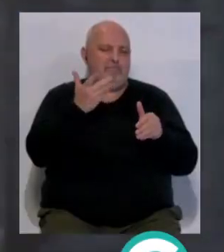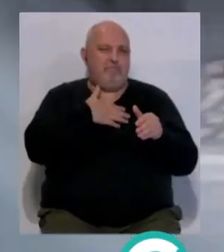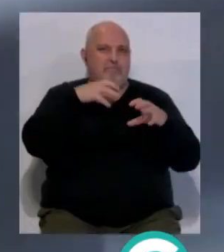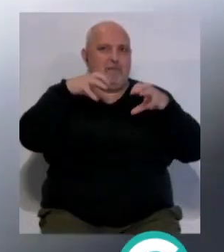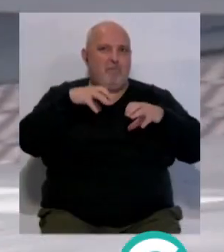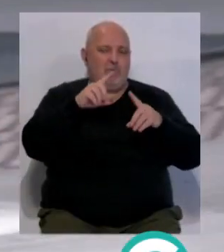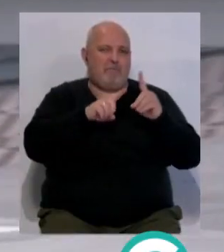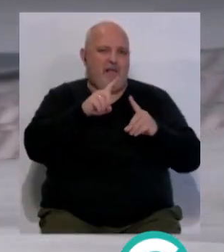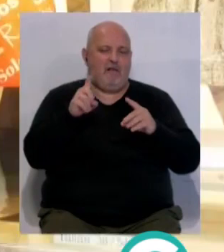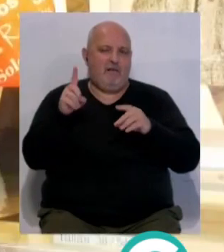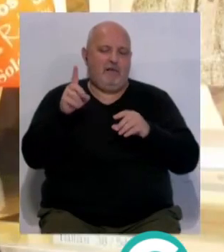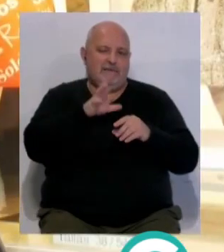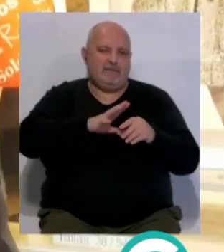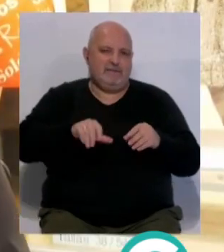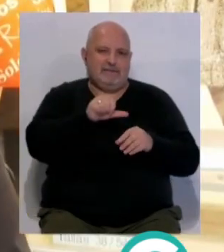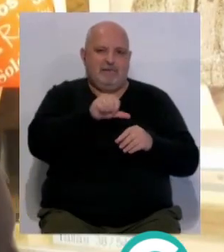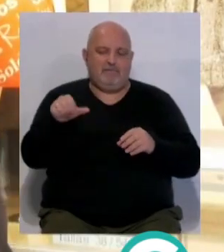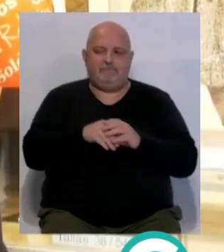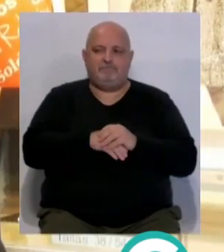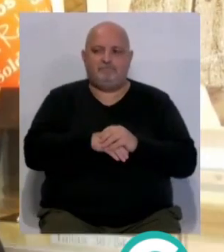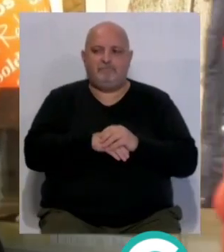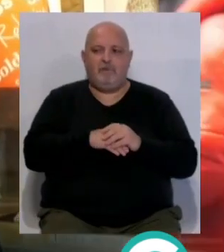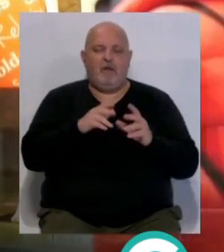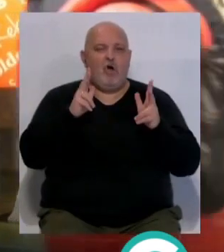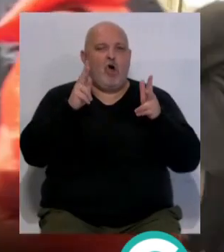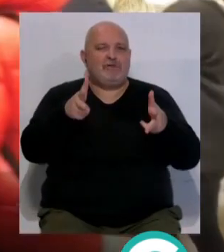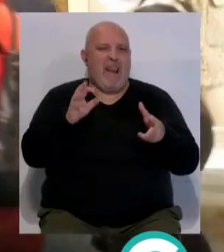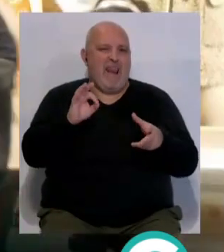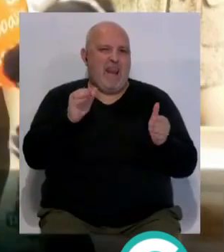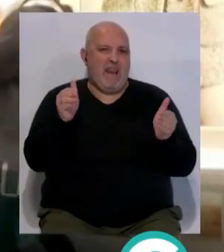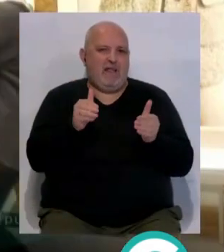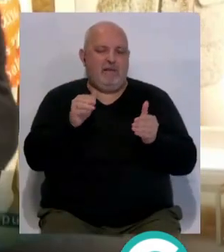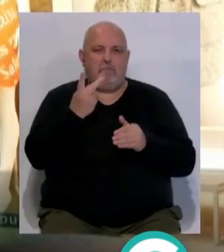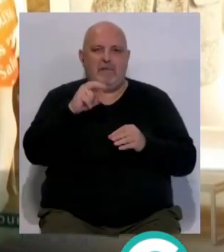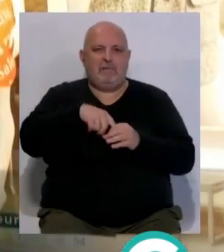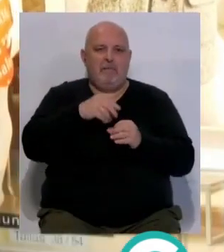prevista esta semana est dispuesto en un hostal de la ciudad de 20 plazas más para lo que es la